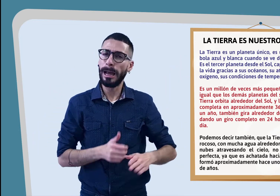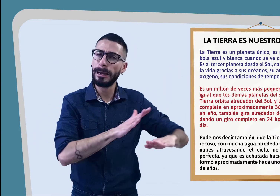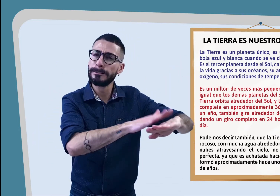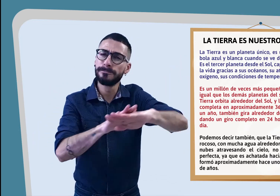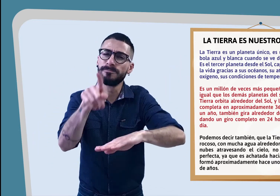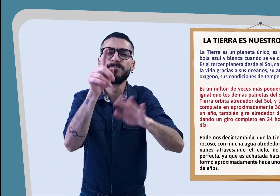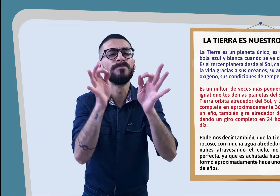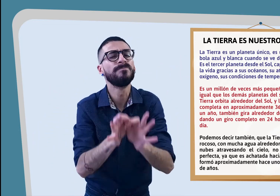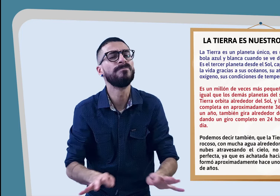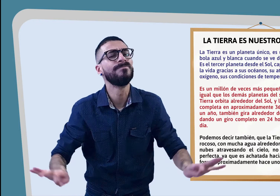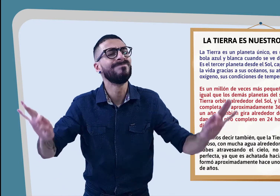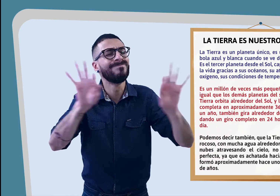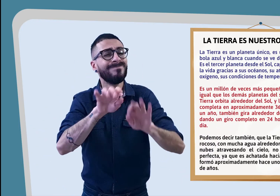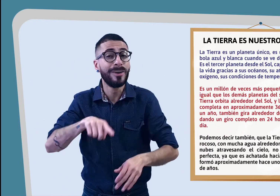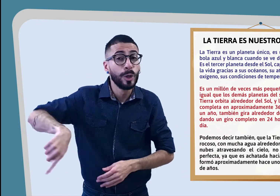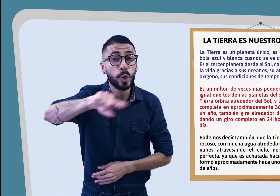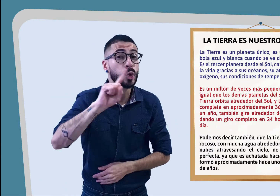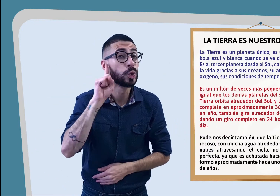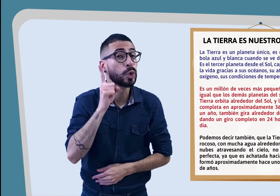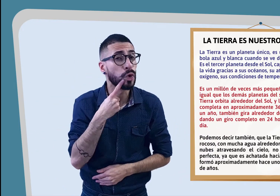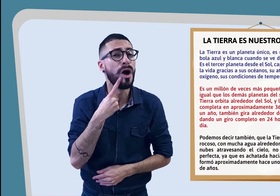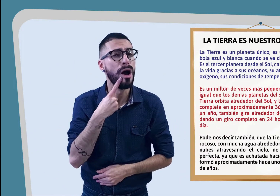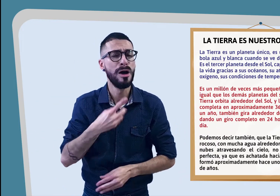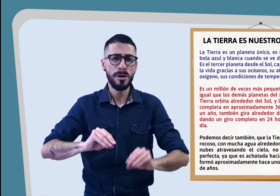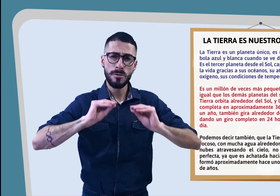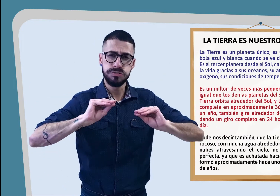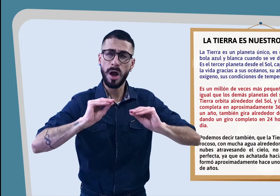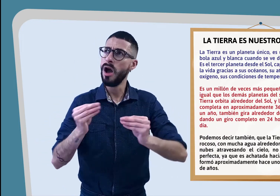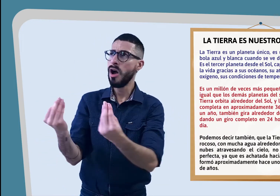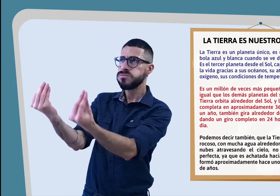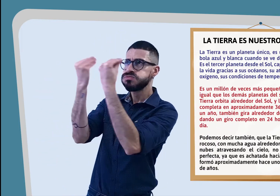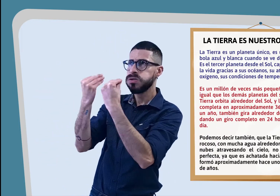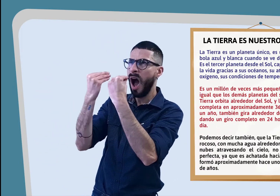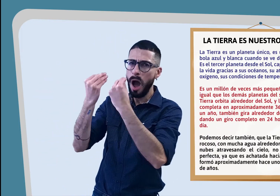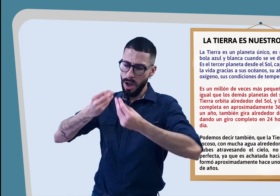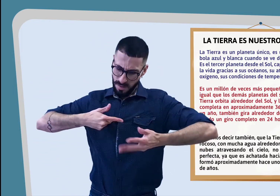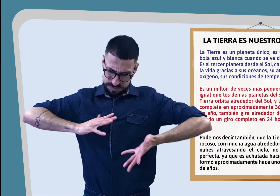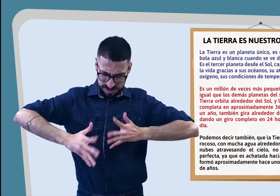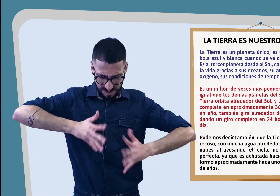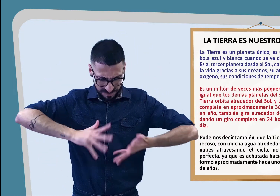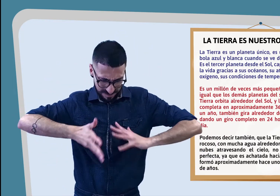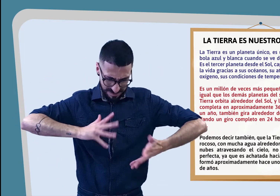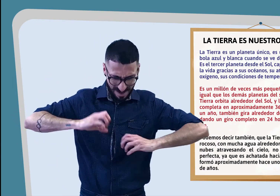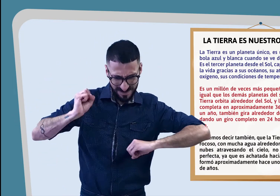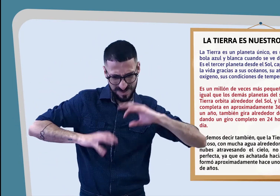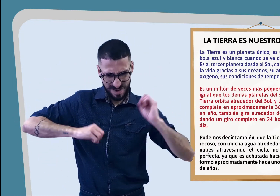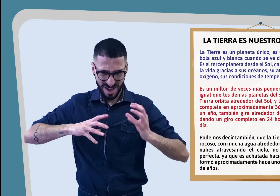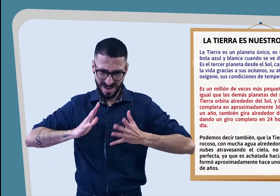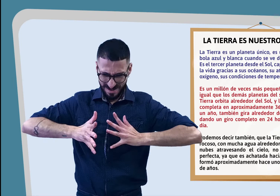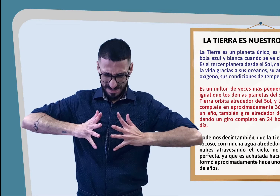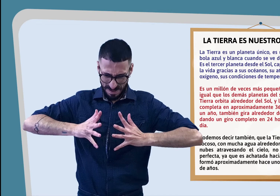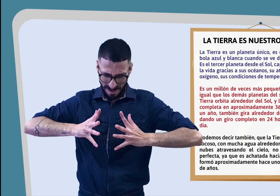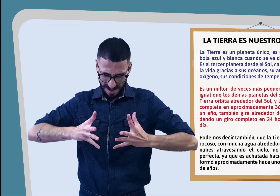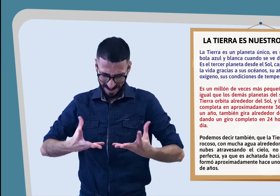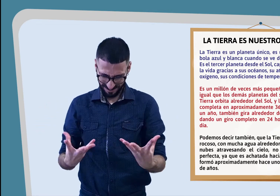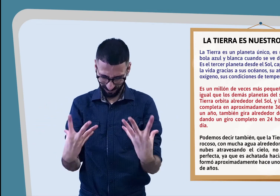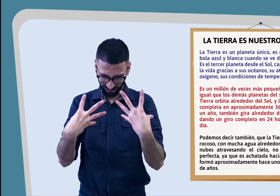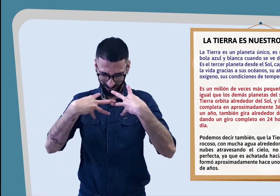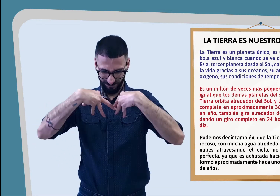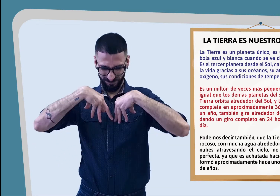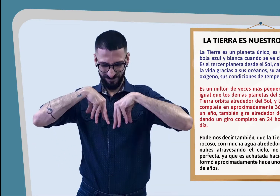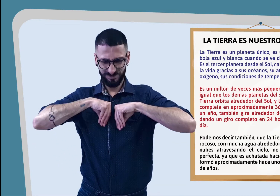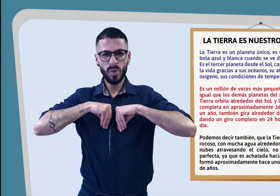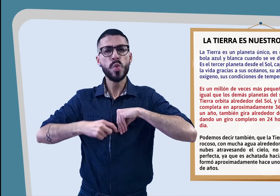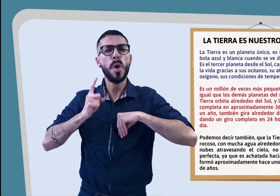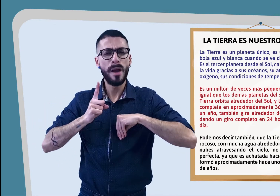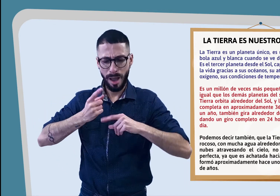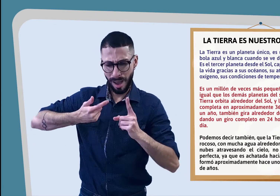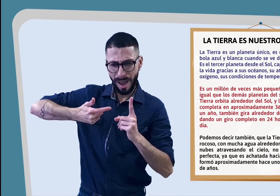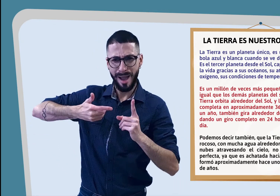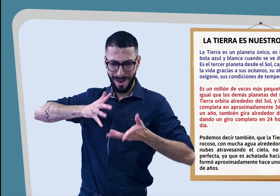Es importante para los sordos que sigan practicando estas estrategias de lectura y de sus expresiones en lengua de señas,